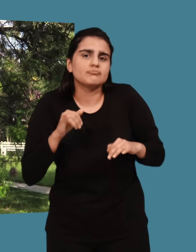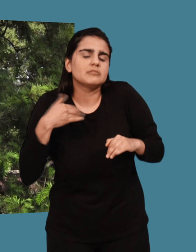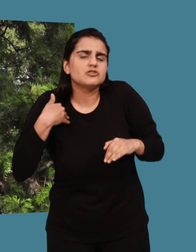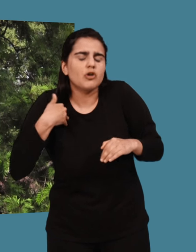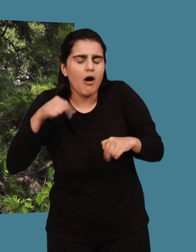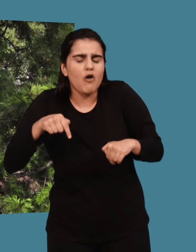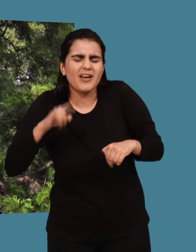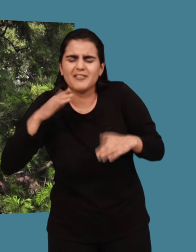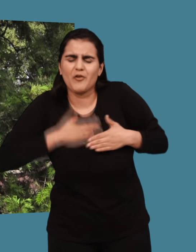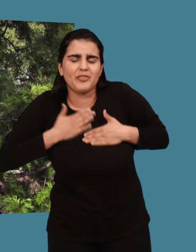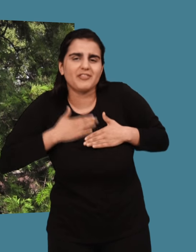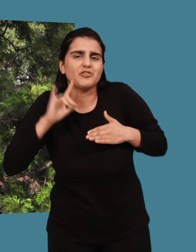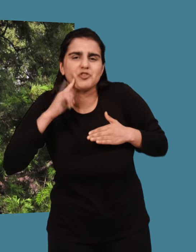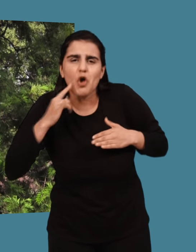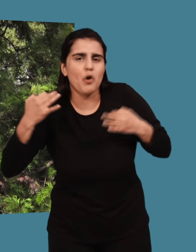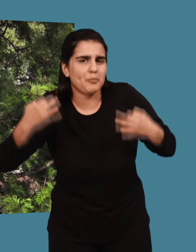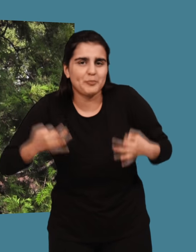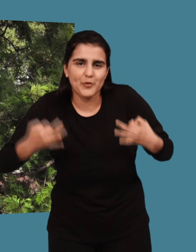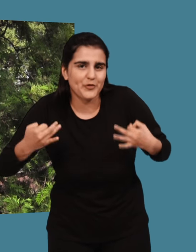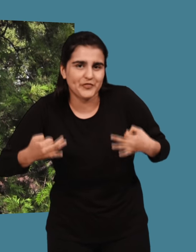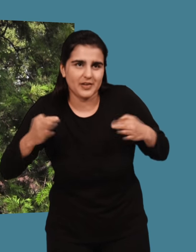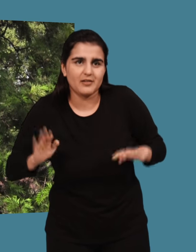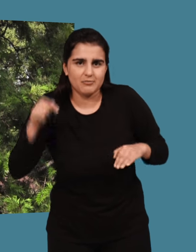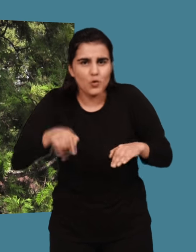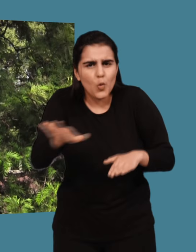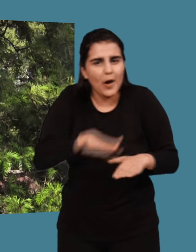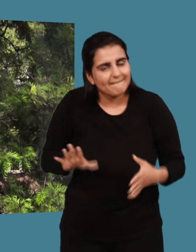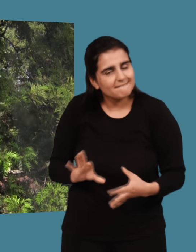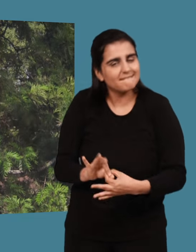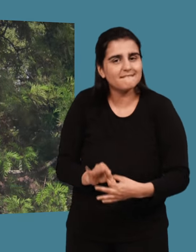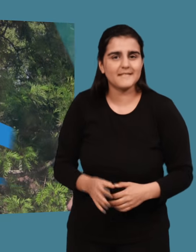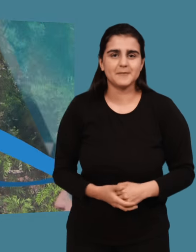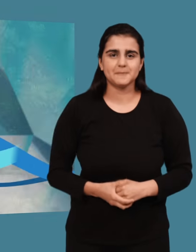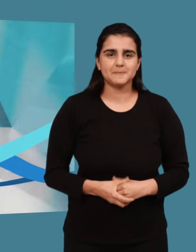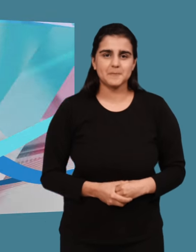Por ahora estoy re contento y re cómodo, la verdad que este es mi lugar.